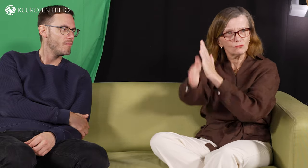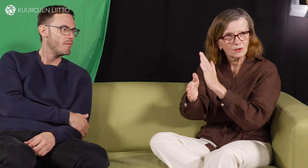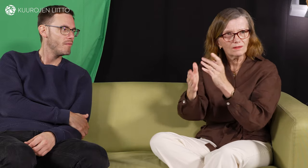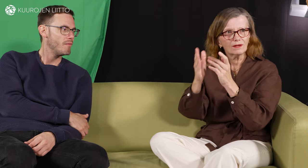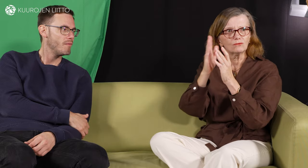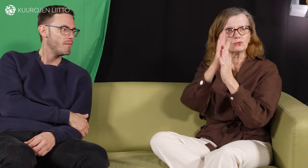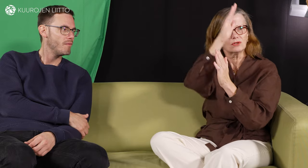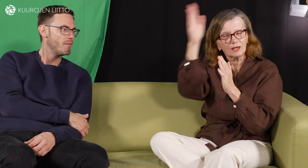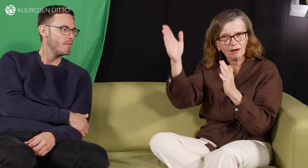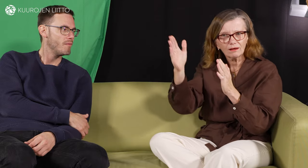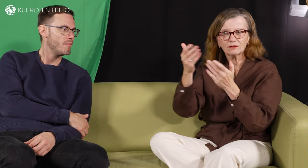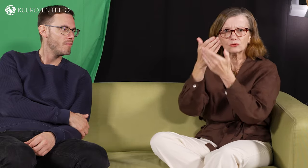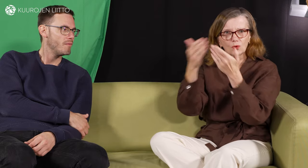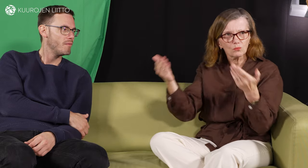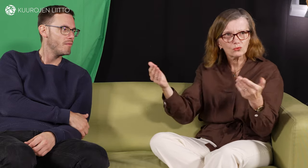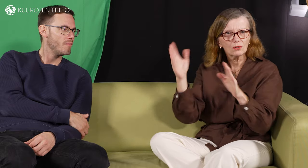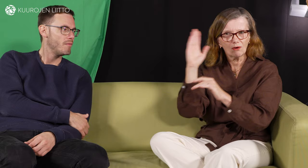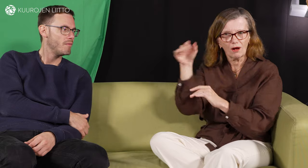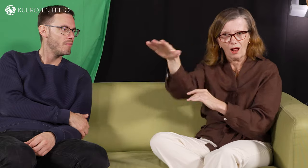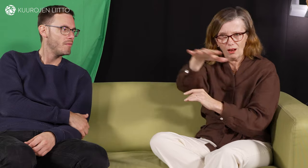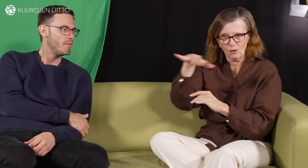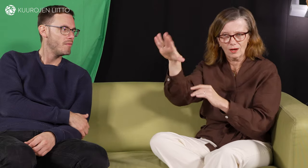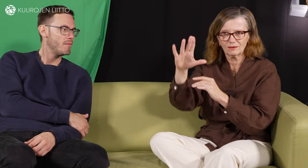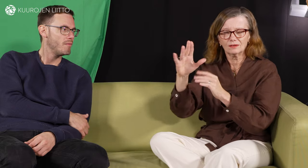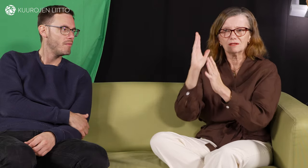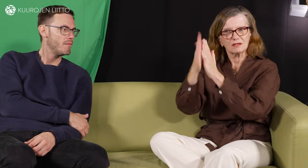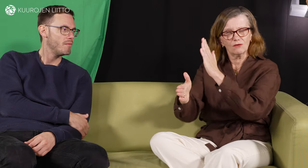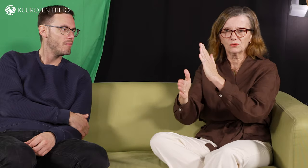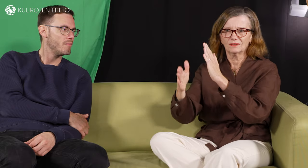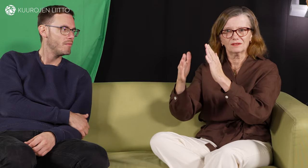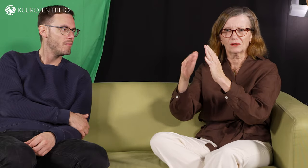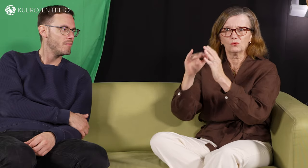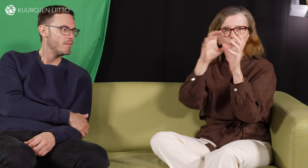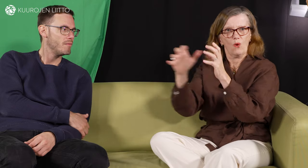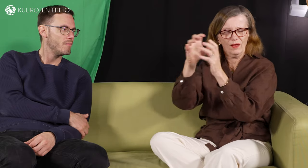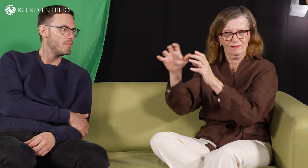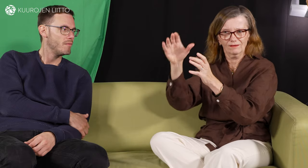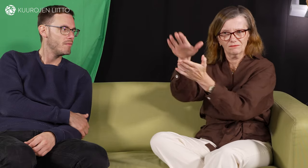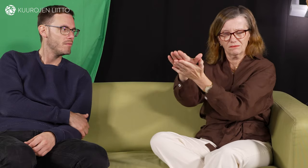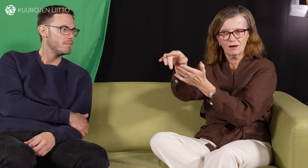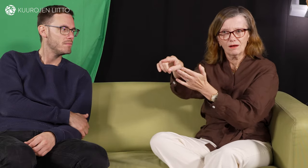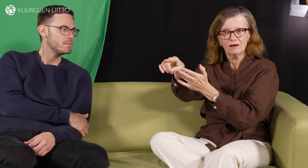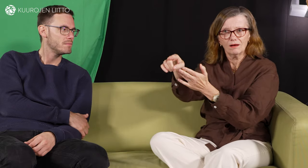joka huolehtii mm. kirjasto- ja museoalan saavutettavuudesta -